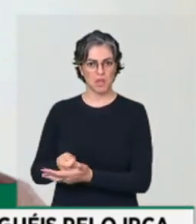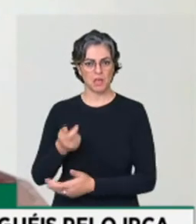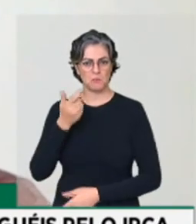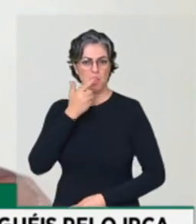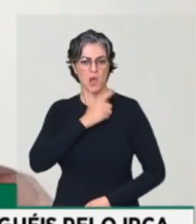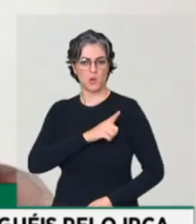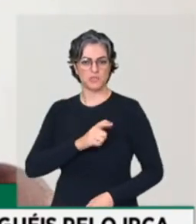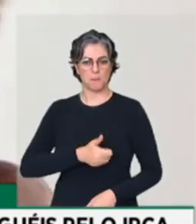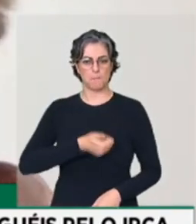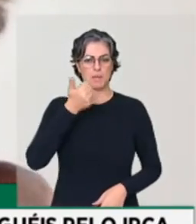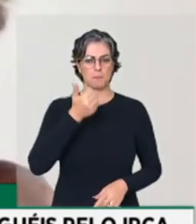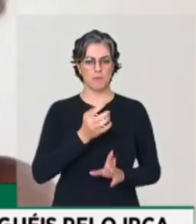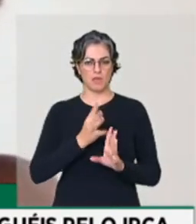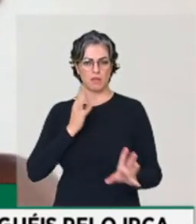PAGAR A SUA PRIORIDADE NA FILA NA FILA DA VACINAÇÃO VOCÊ